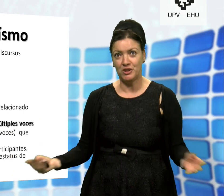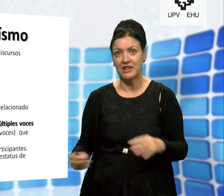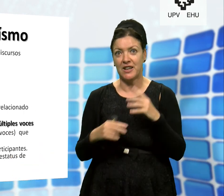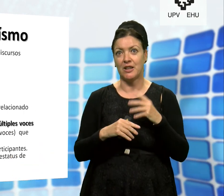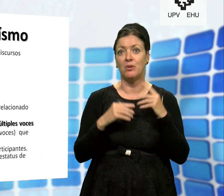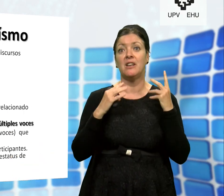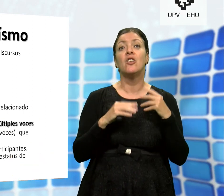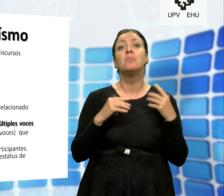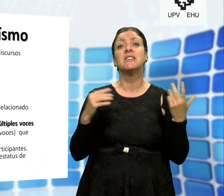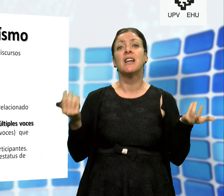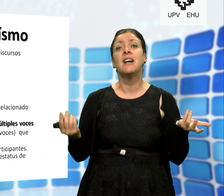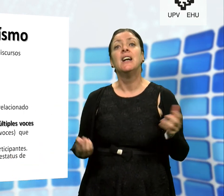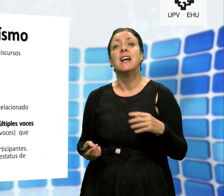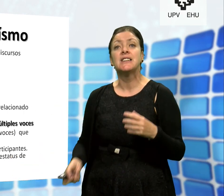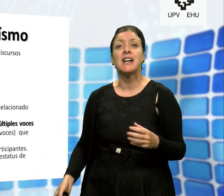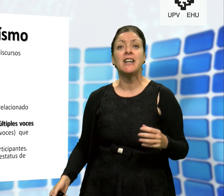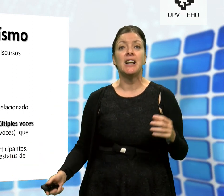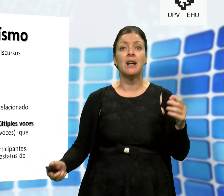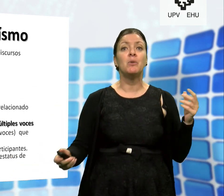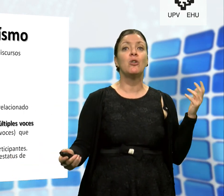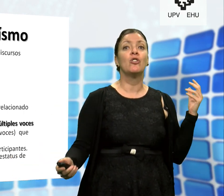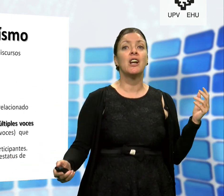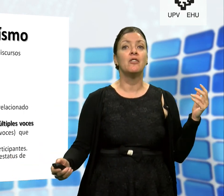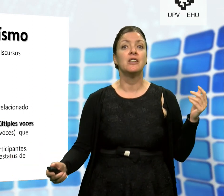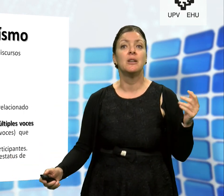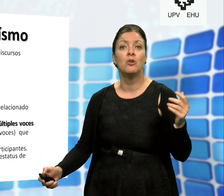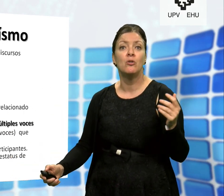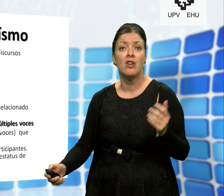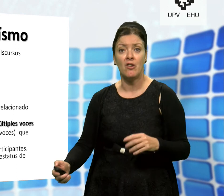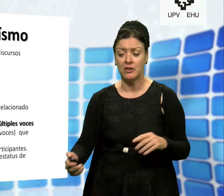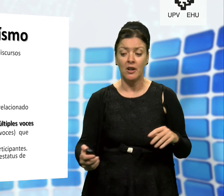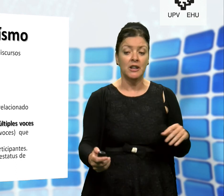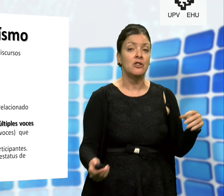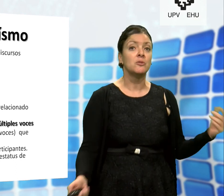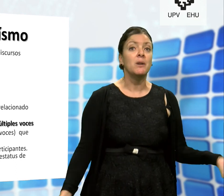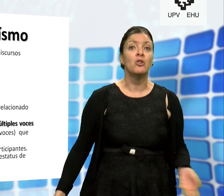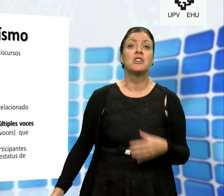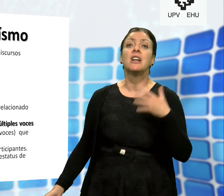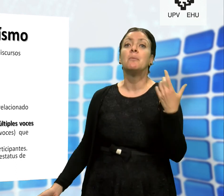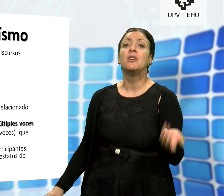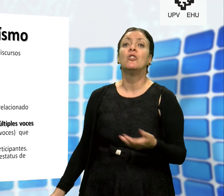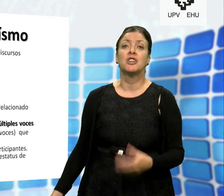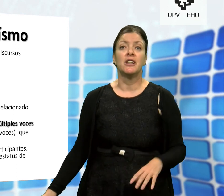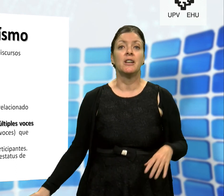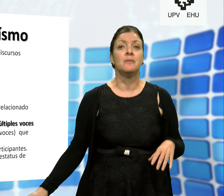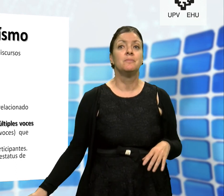Muchas gracias por la atención prestada. Hasta aquí el capítulo octavo de este módulo 2. Nos vemos en el capítulo siguiente.